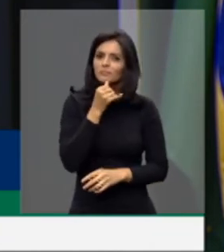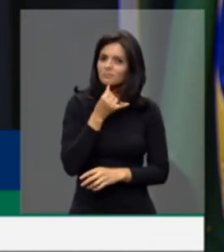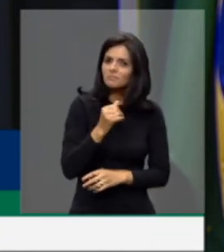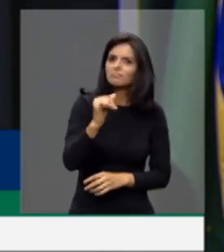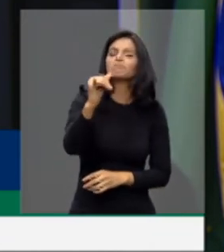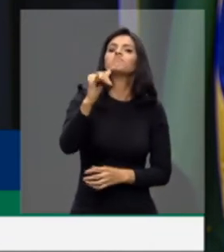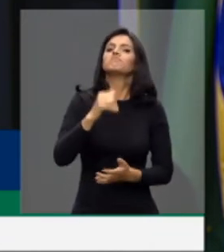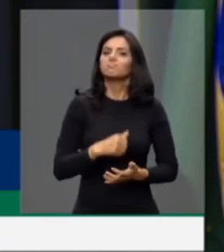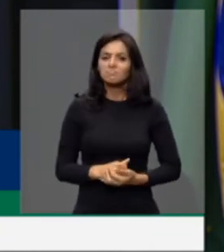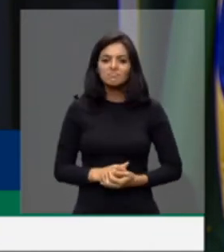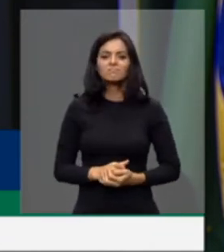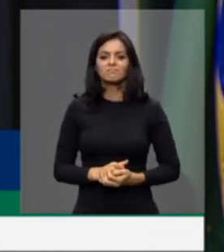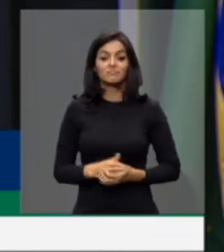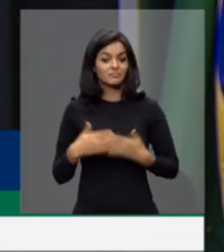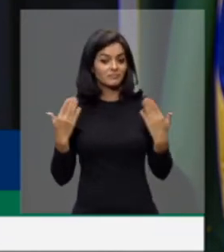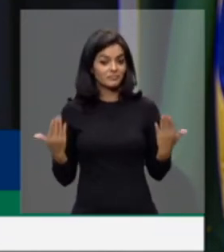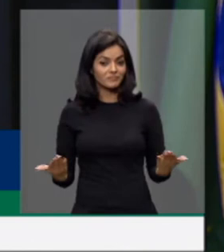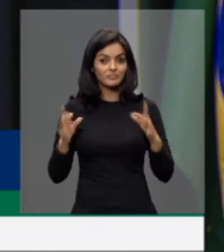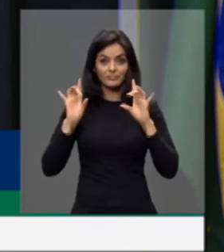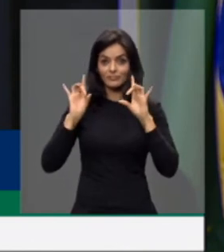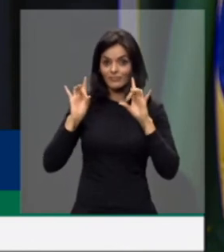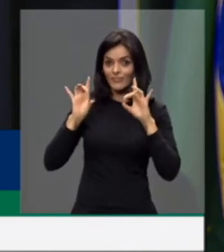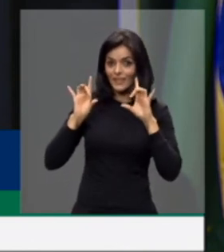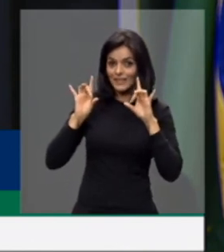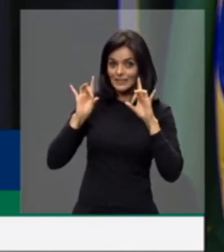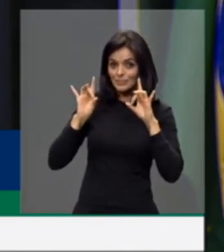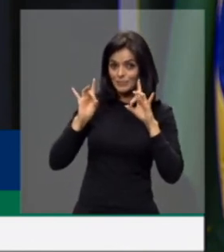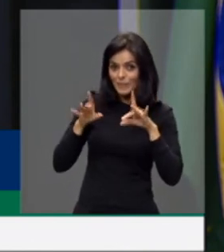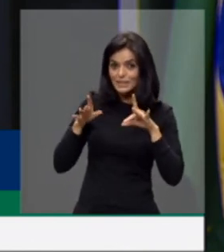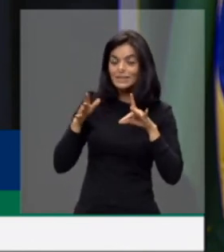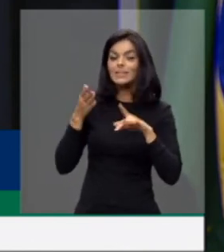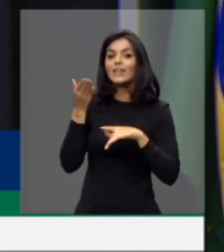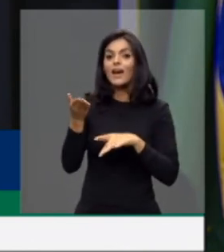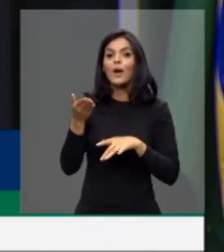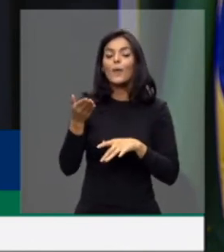ENERGIA SOLAR E MAIS AINDA A ENERGIA EÓLICA, QUE É UM DOS LOCAIS MAIS FAVORÁVEIS PARA A GERAÇÃO DE ENERGIA SOLAR E